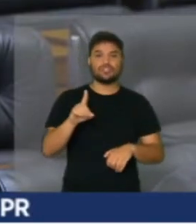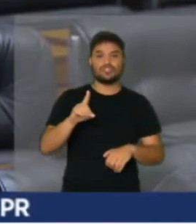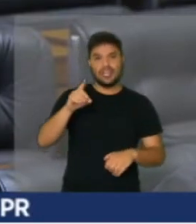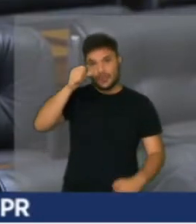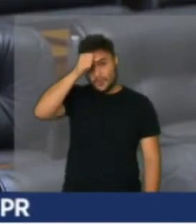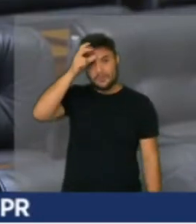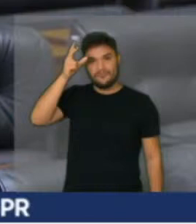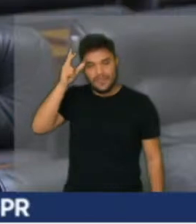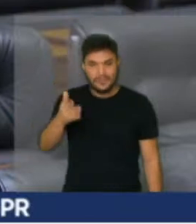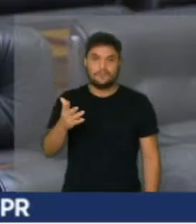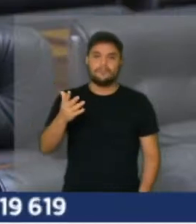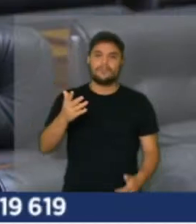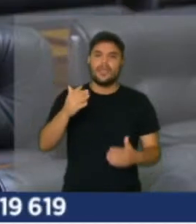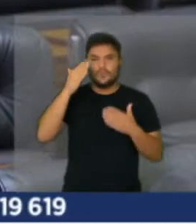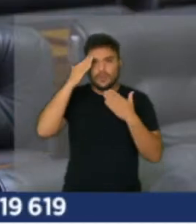FAVOR, COLOQUE NAS REDES SOCIAIS-- [INTERRUPÇÃO DO